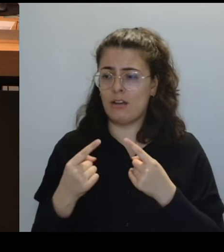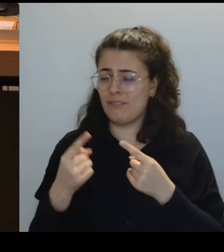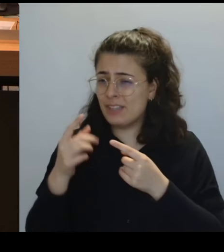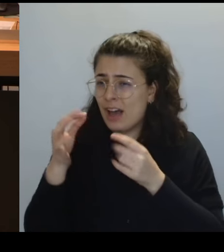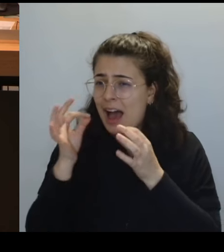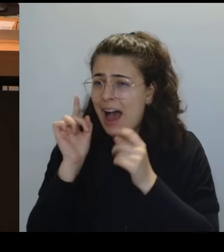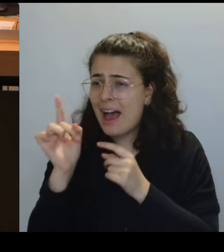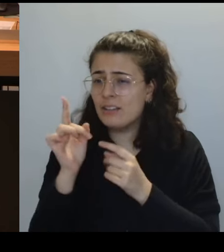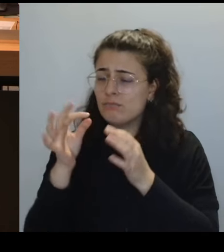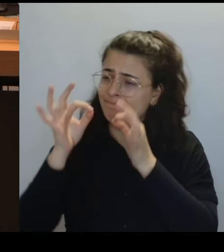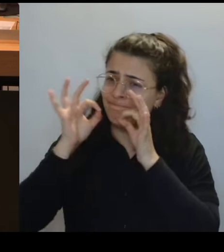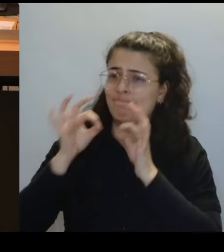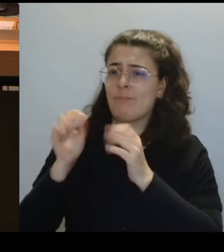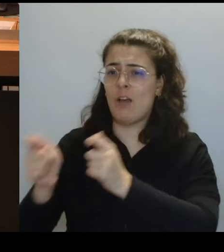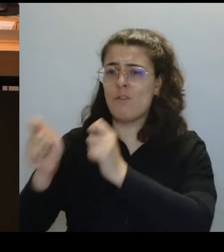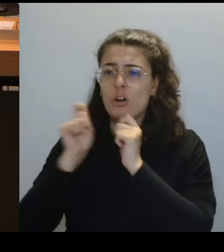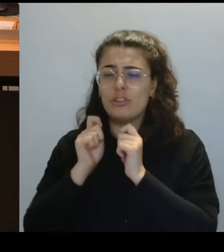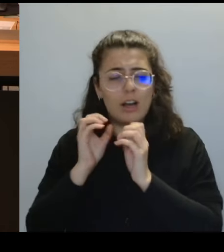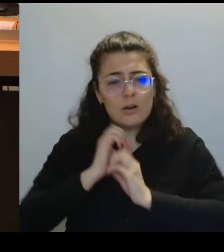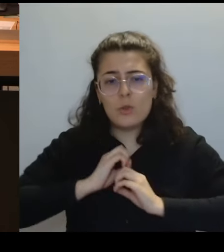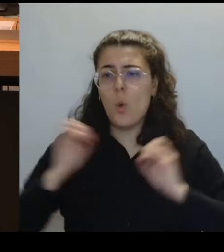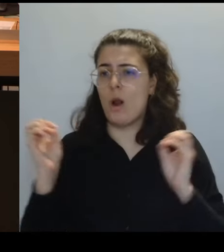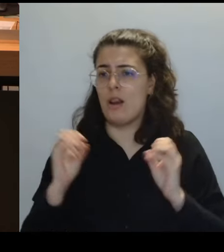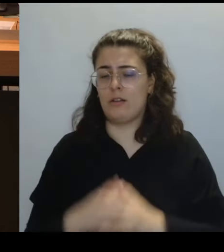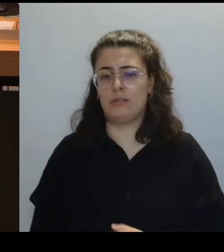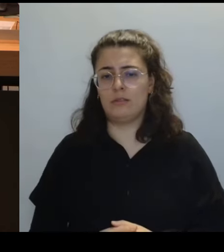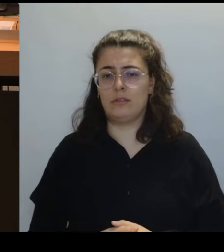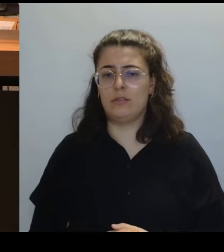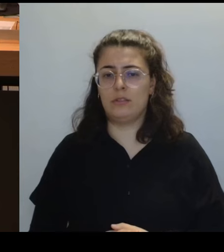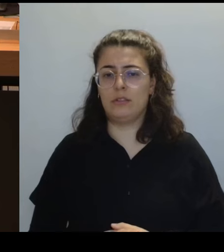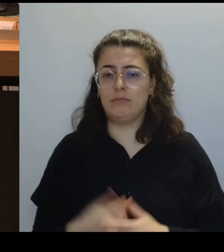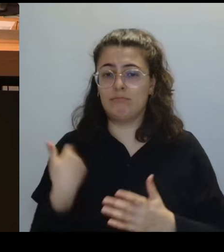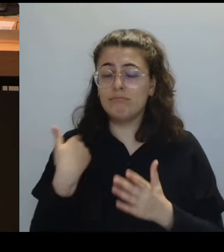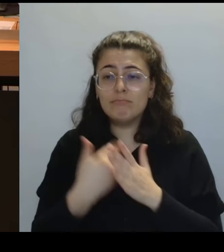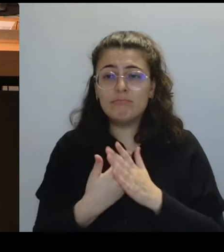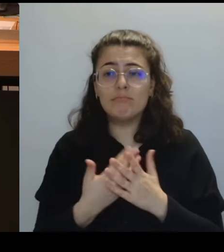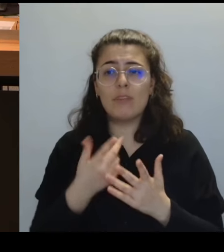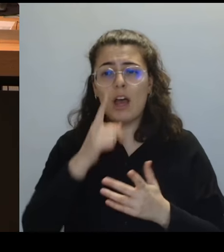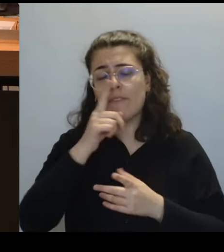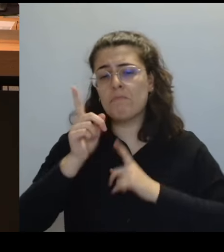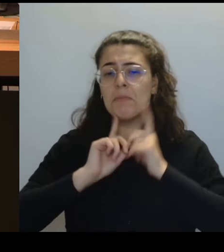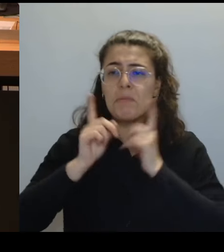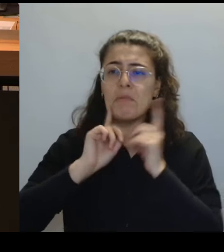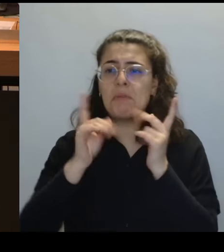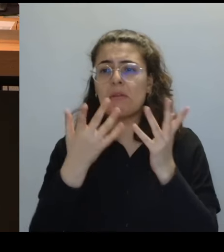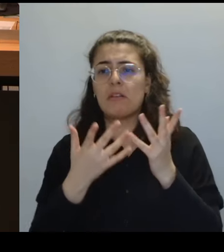Sie beschränken sich darauf, das Klagelied anzustimmen, aber sie haben keinerlei politische Gestaltungskraft, irgendetwas